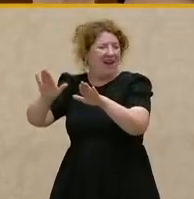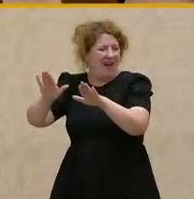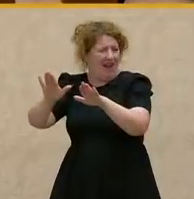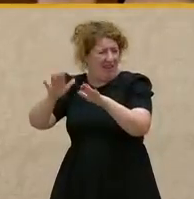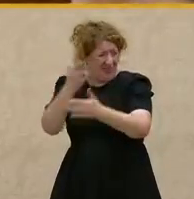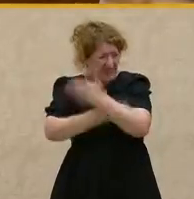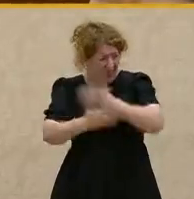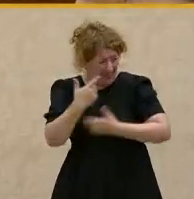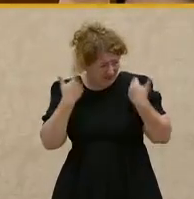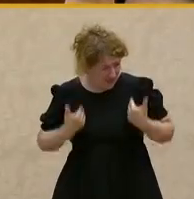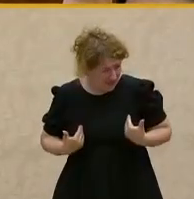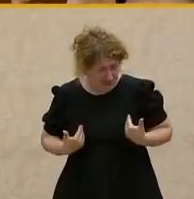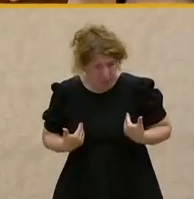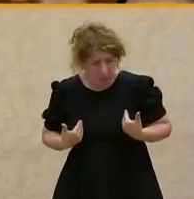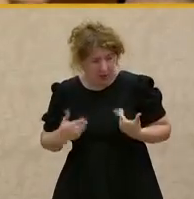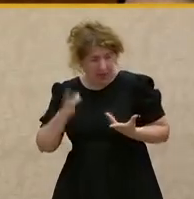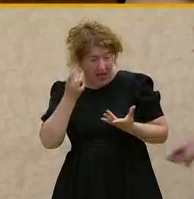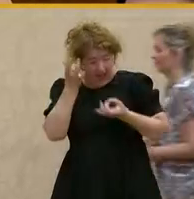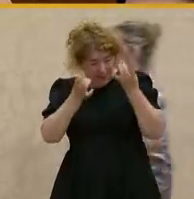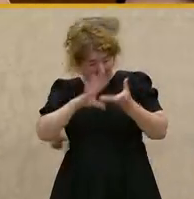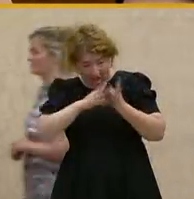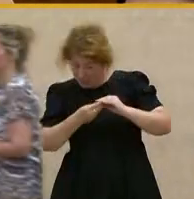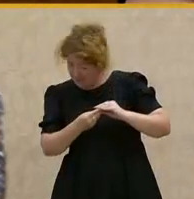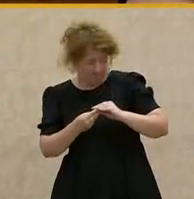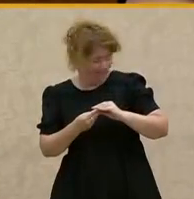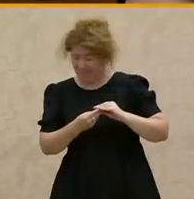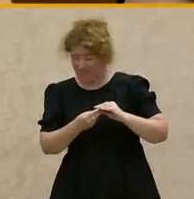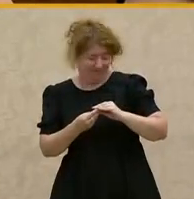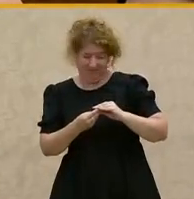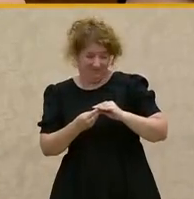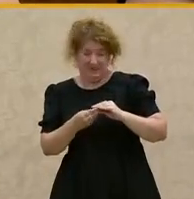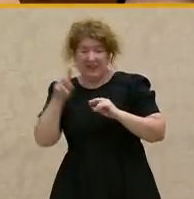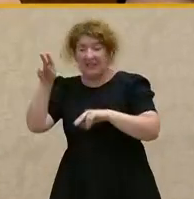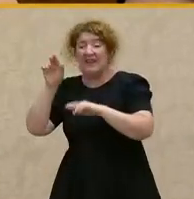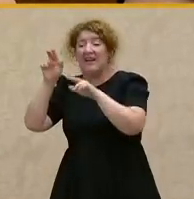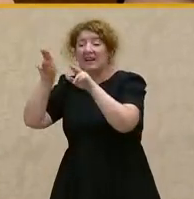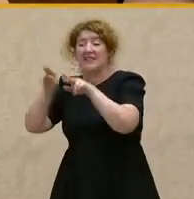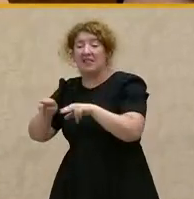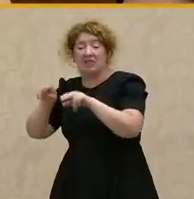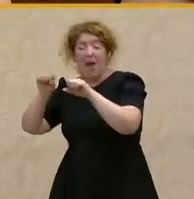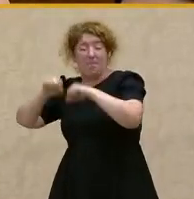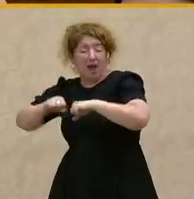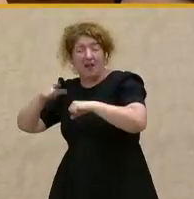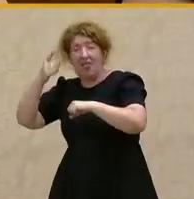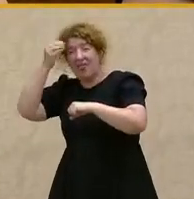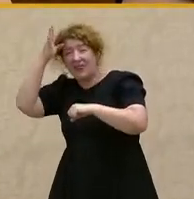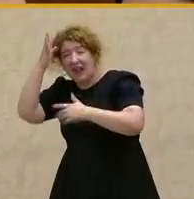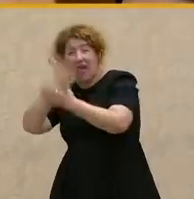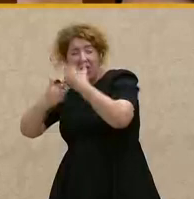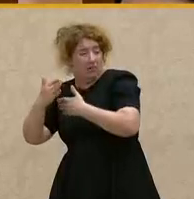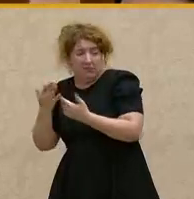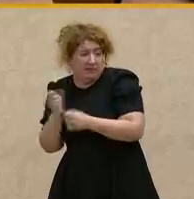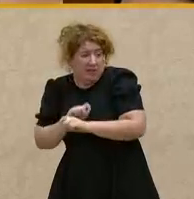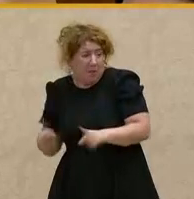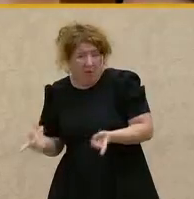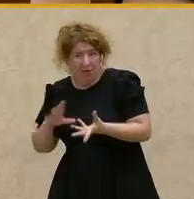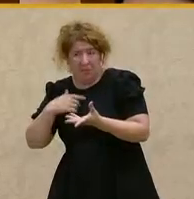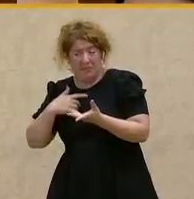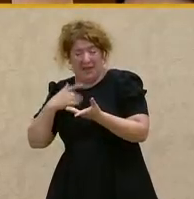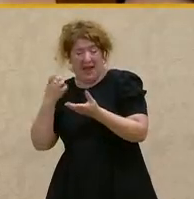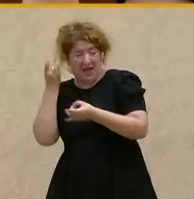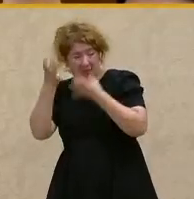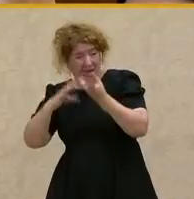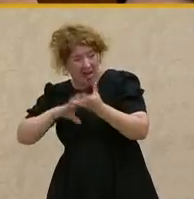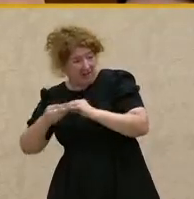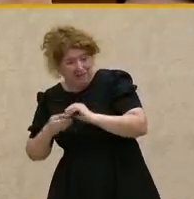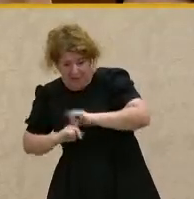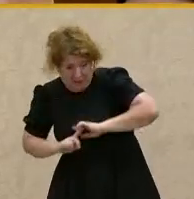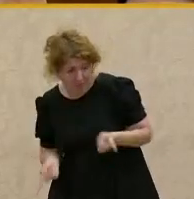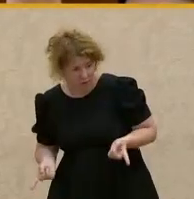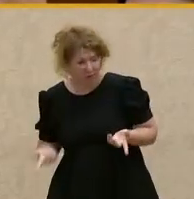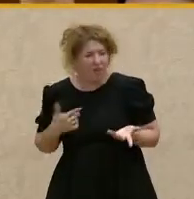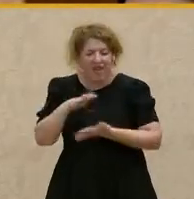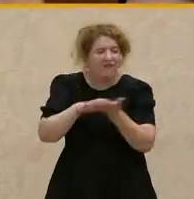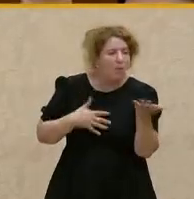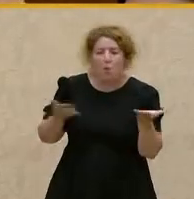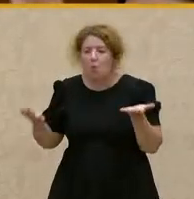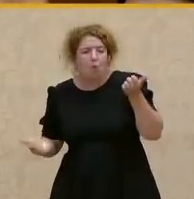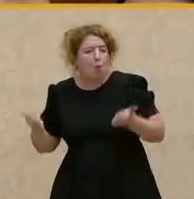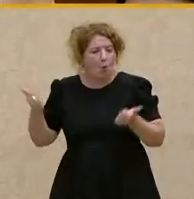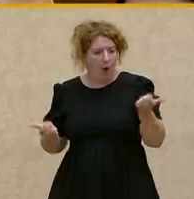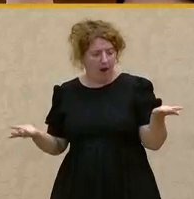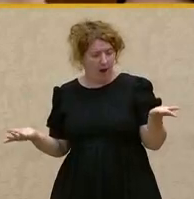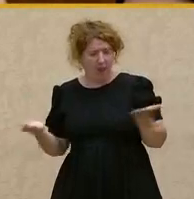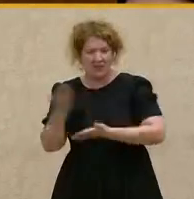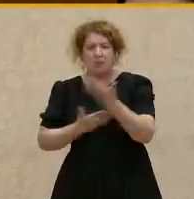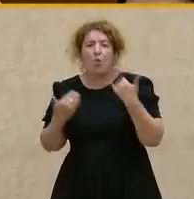porque no se van a adaptar, ni psíquicas. Por tanto ¿qué informe hago? La discapacidad